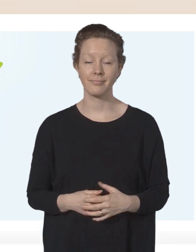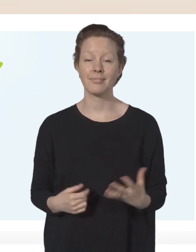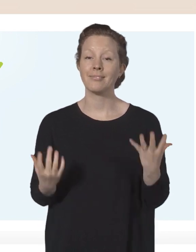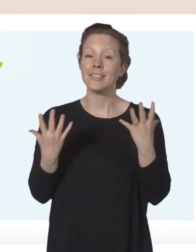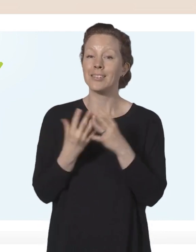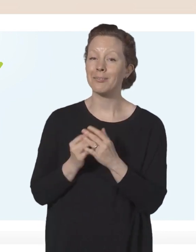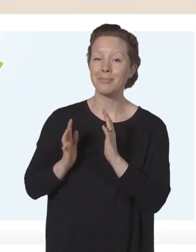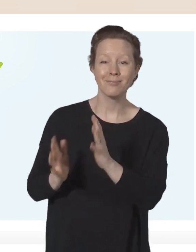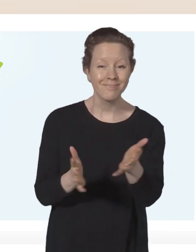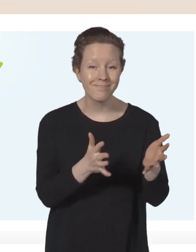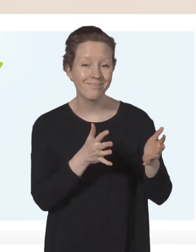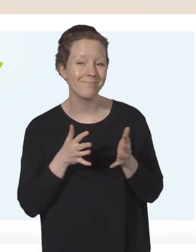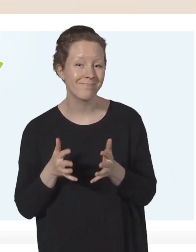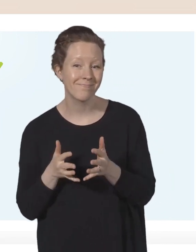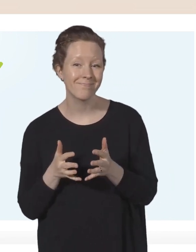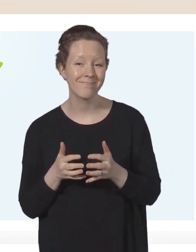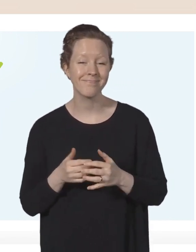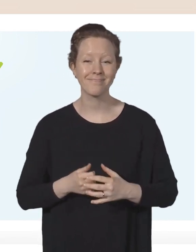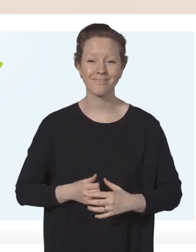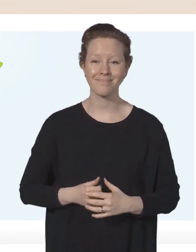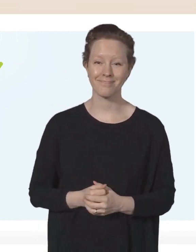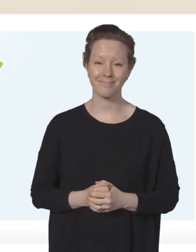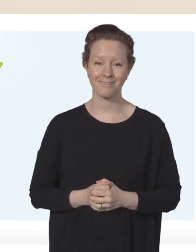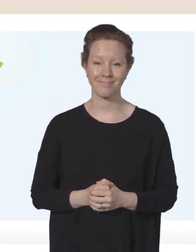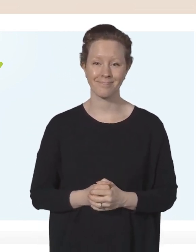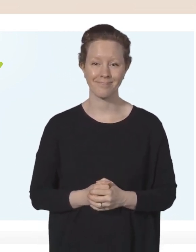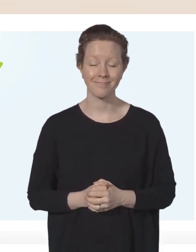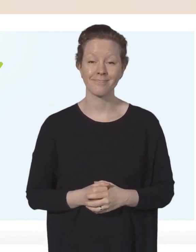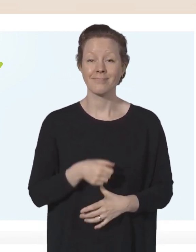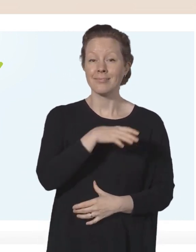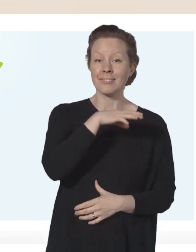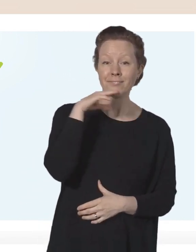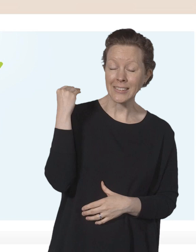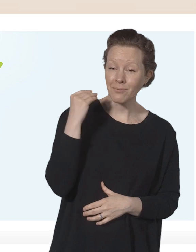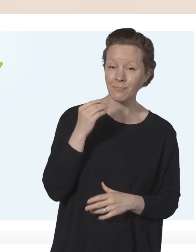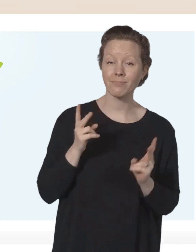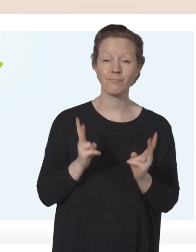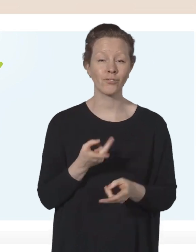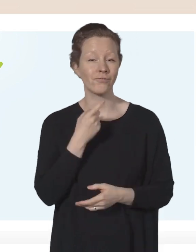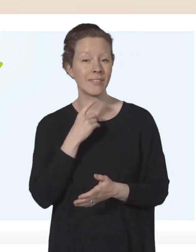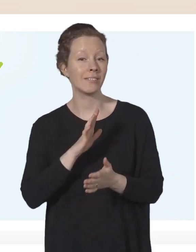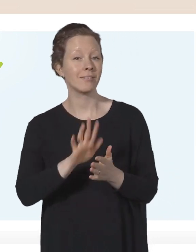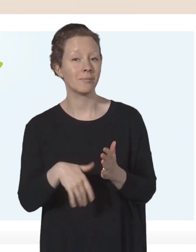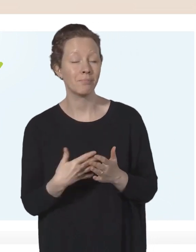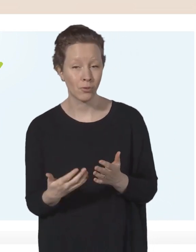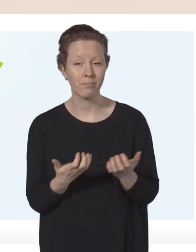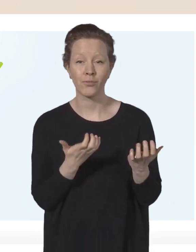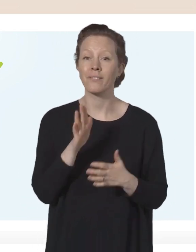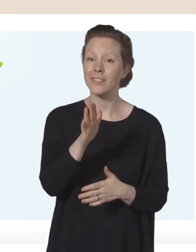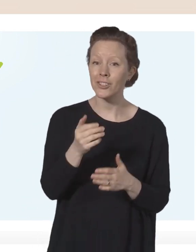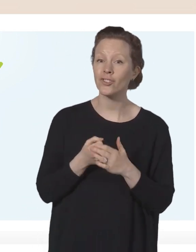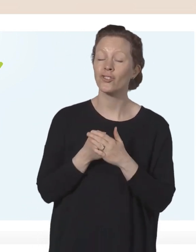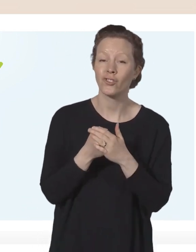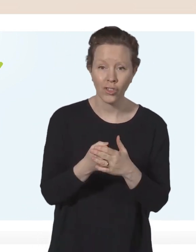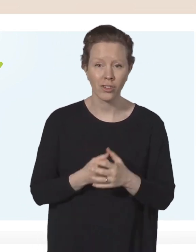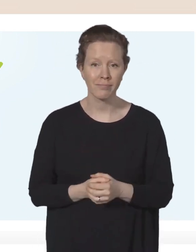Vi tecknar tillsammans! Det finlandssvenska och det finska teckenspråket behöver nu ditt stöd!